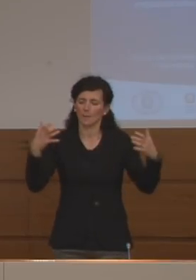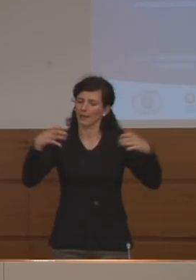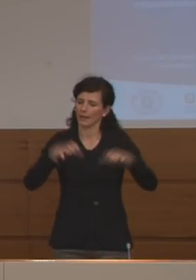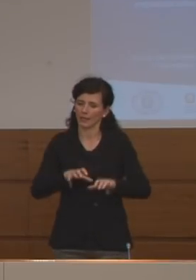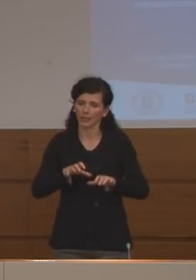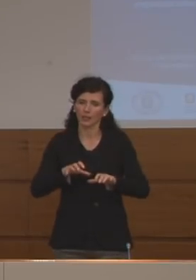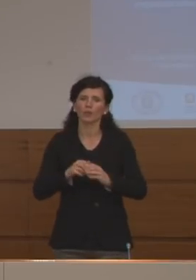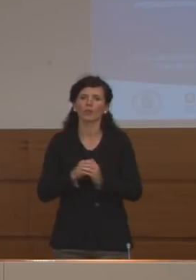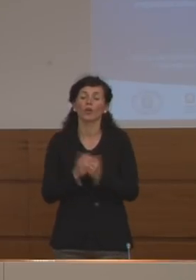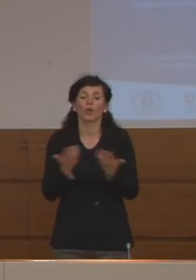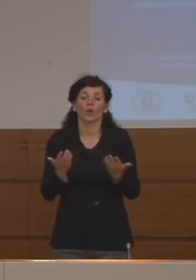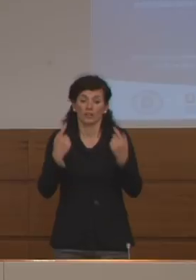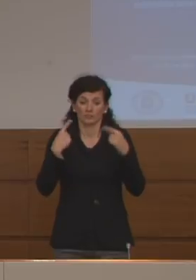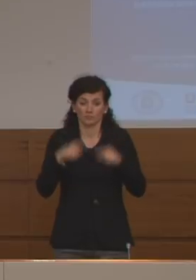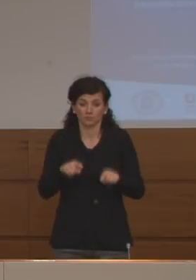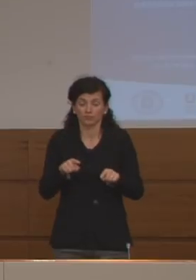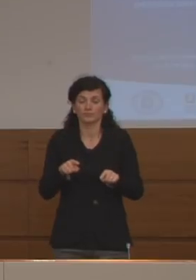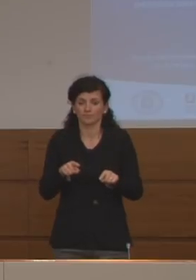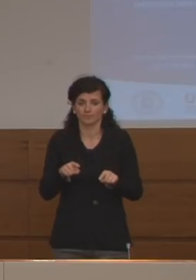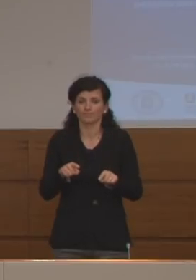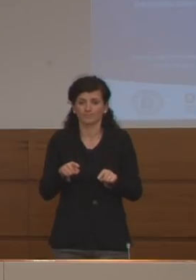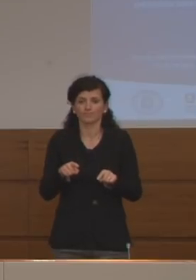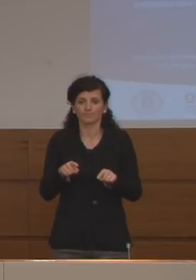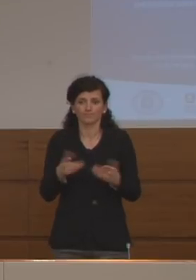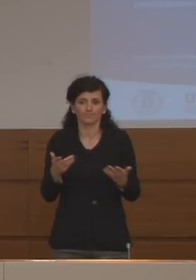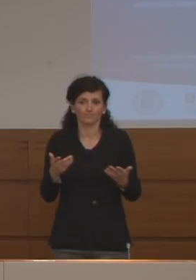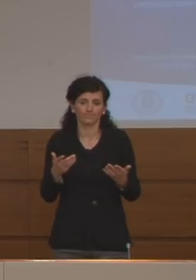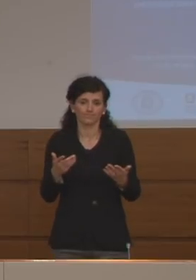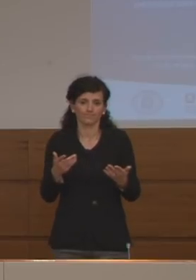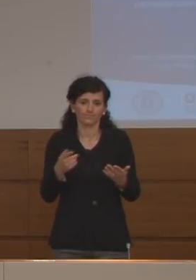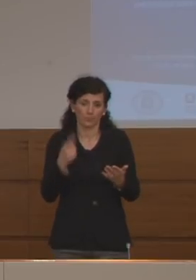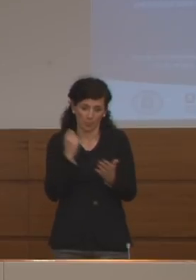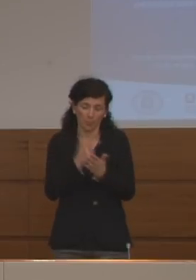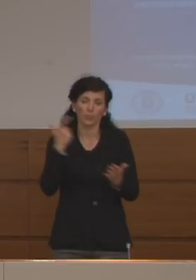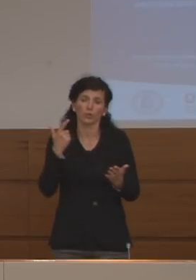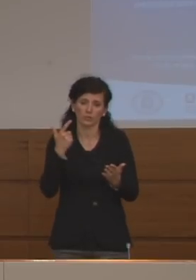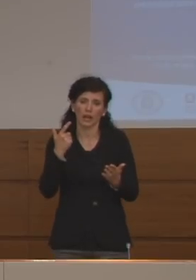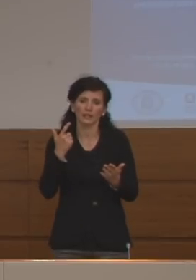può che essere garantito anche con una adeguata attività dei controlli.